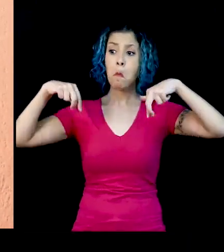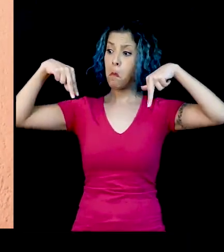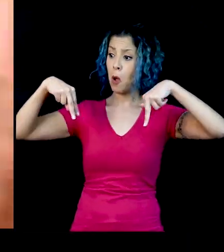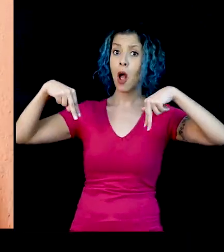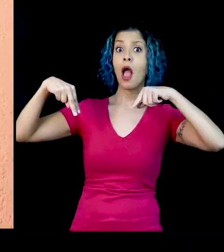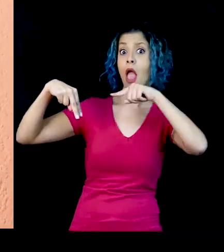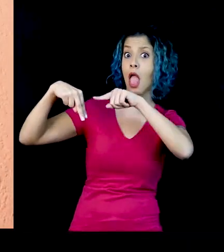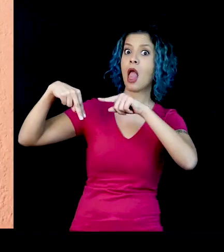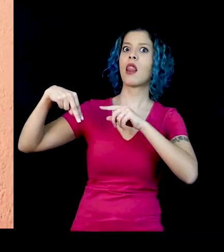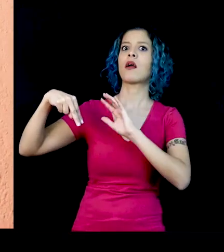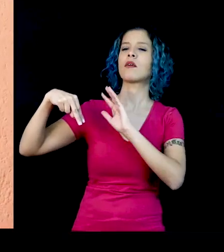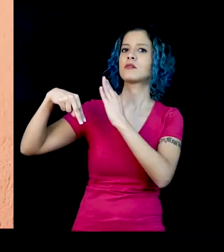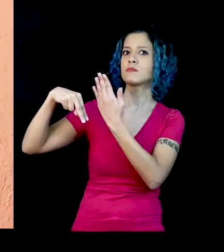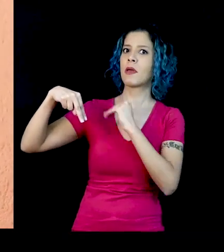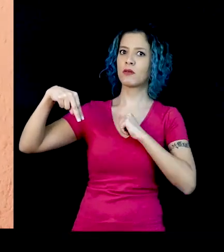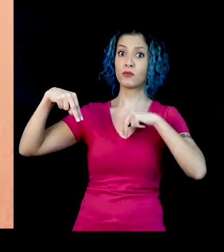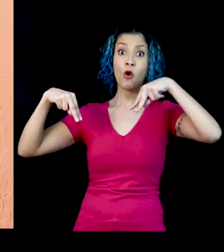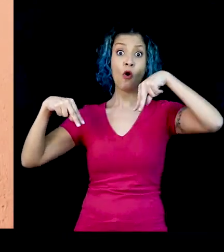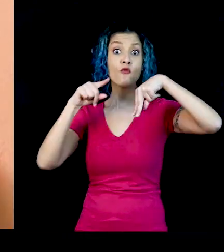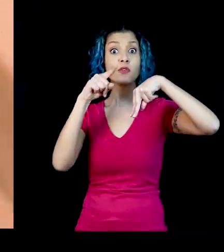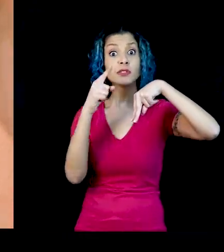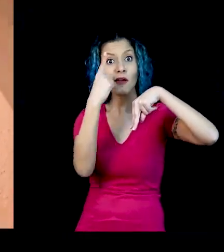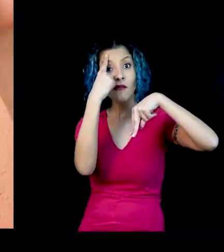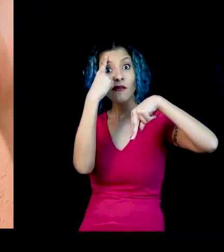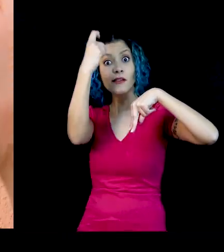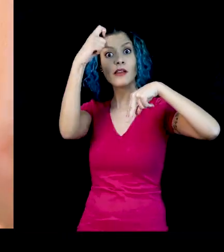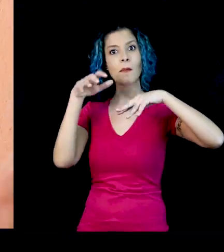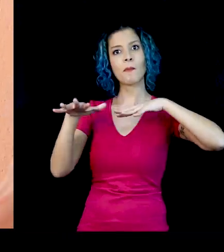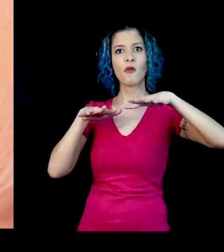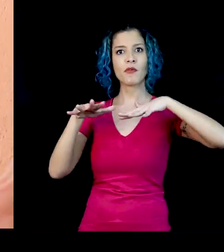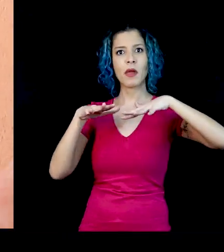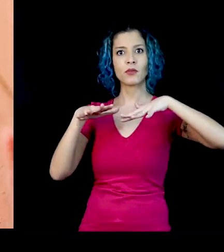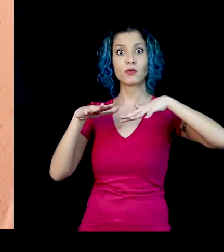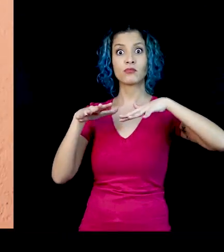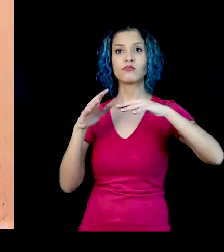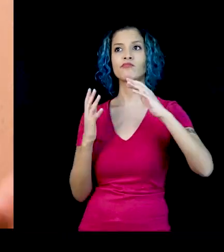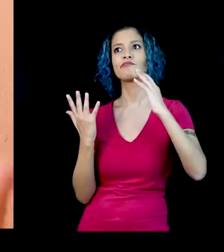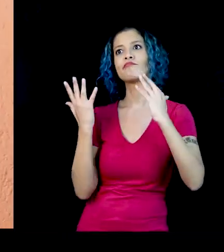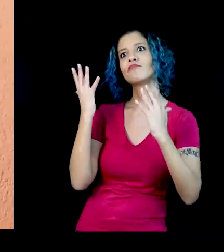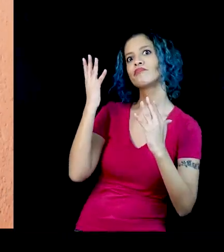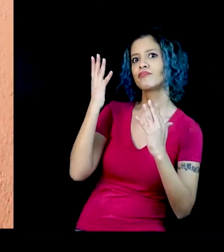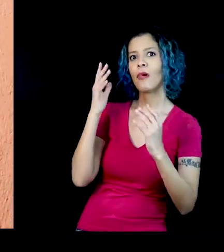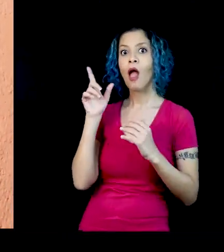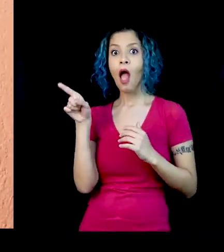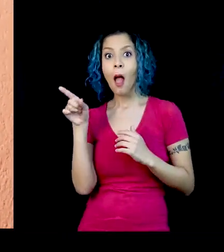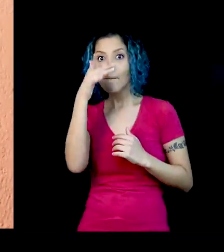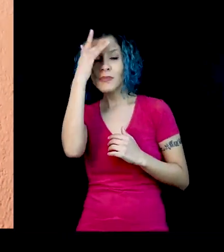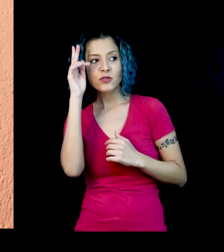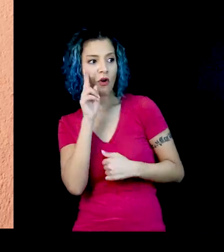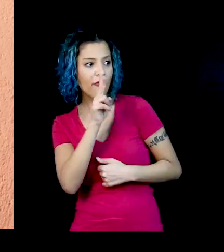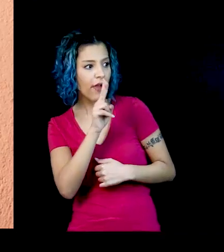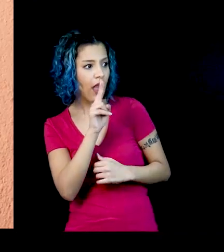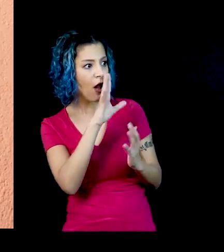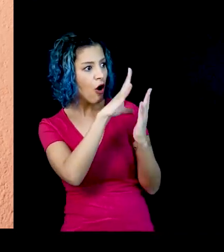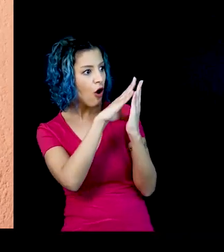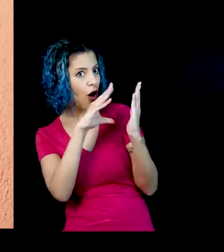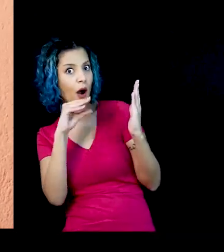Você cria o movimento e ela tem de fazer igualzinho,